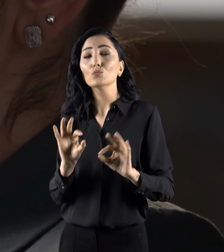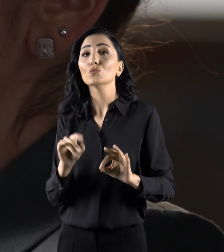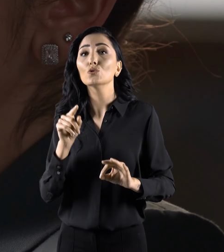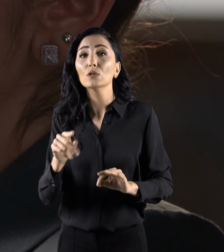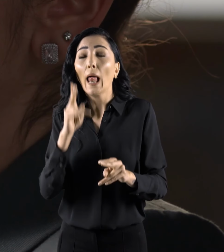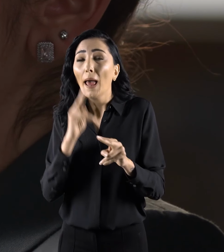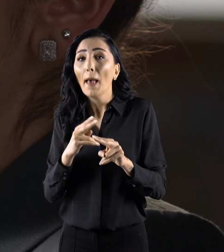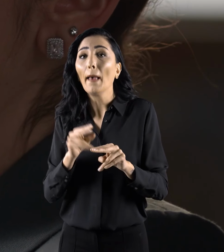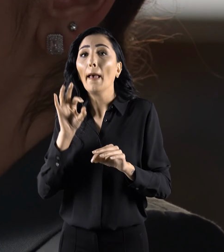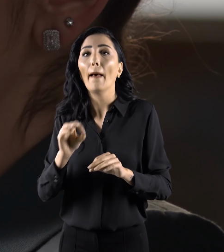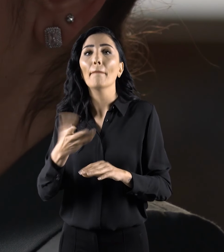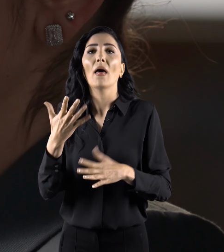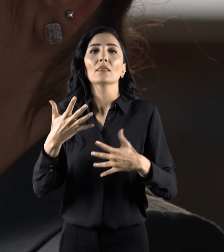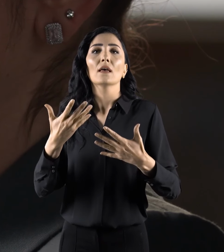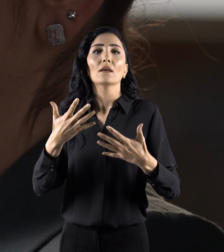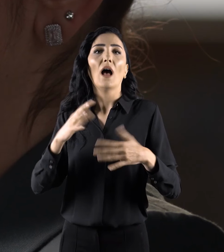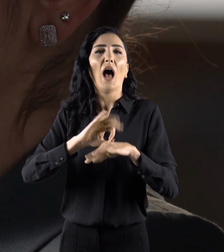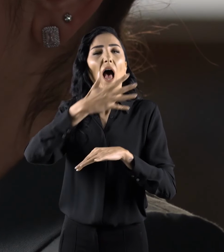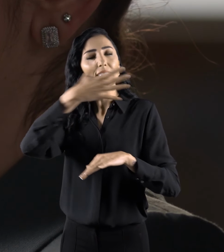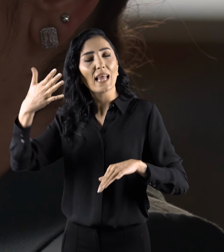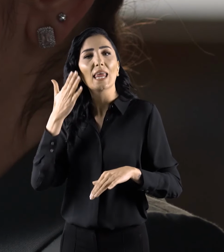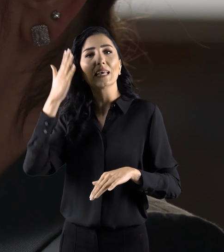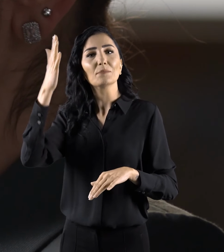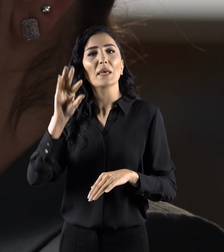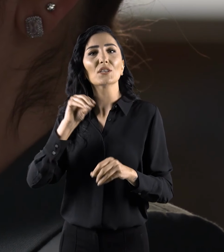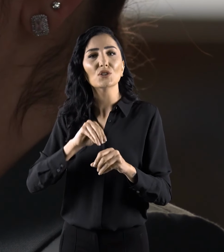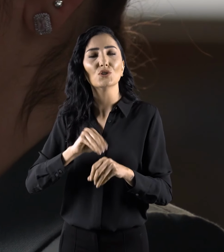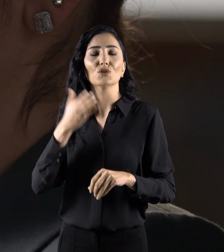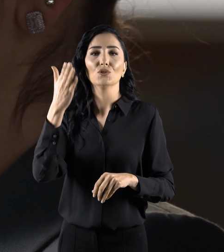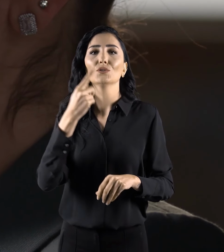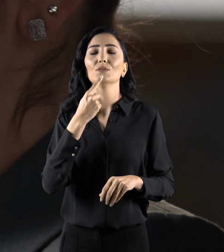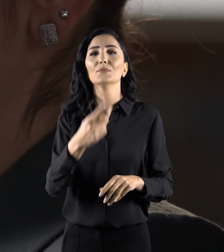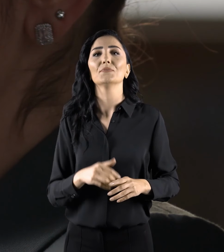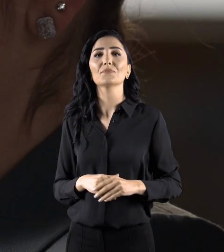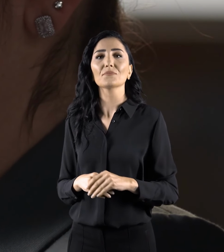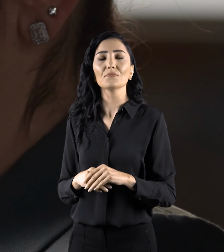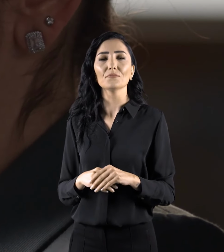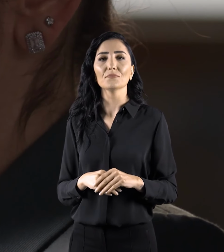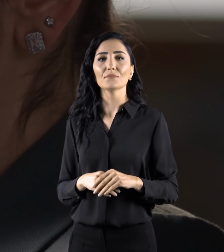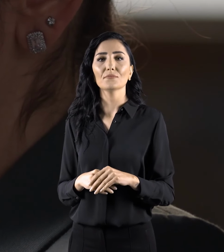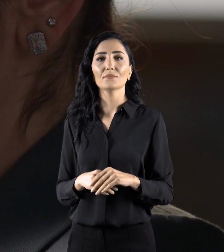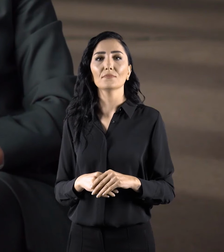ivedilikle acil sağlık hizmetlerinden yararlanmak için hastanelere gitmeniz gerekmektedir.